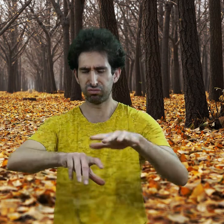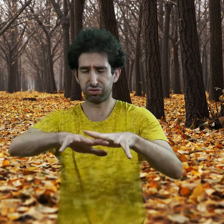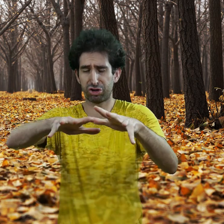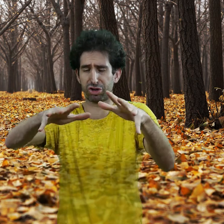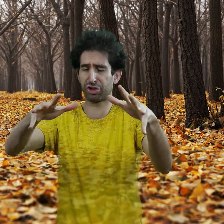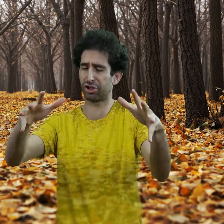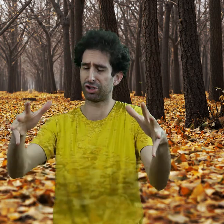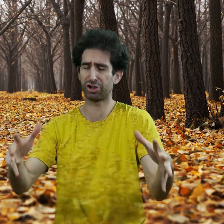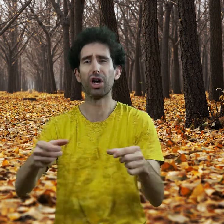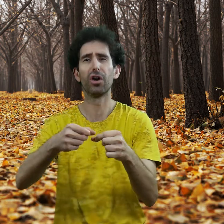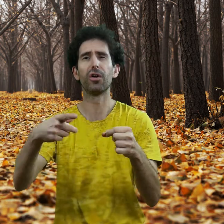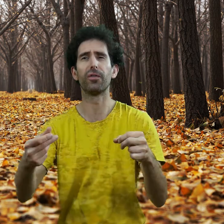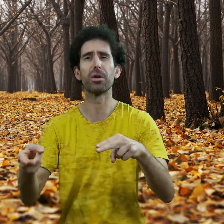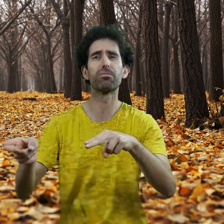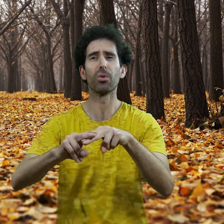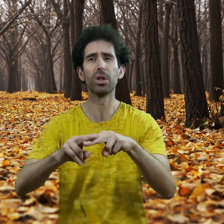et qui forment des tas de feuilles mortes.